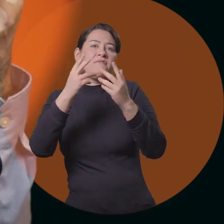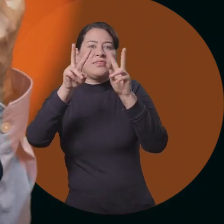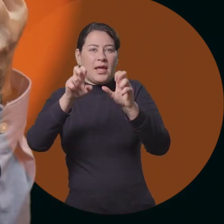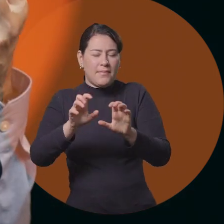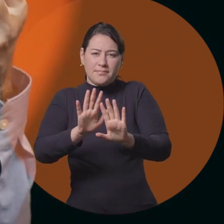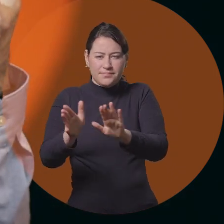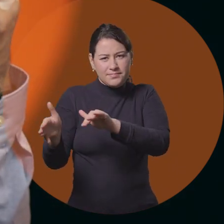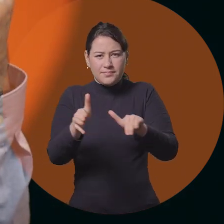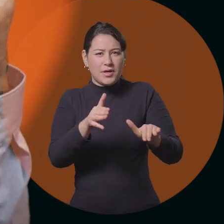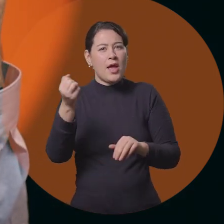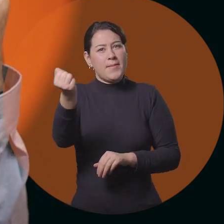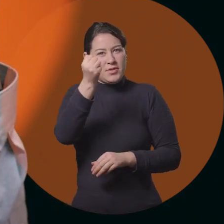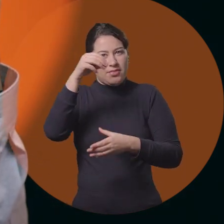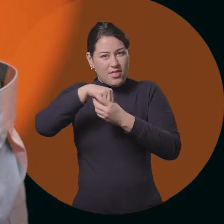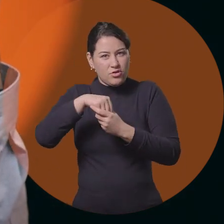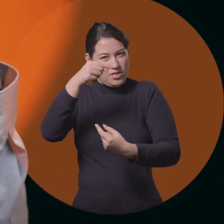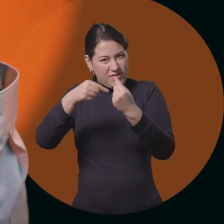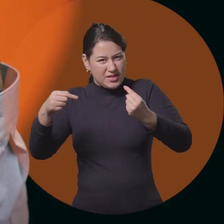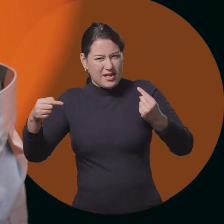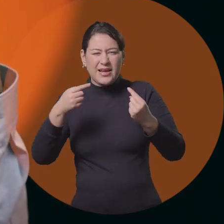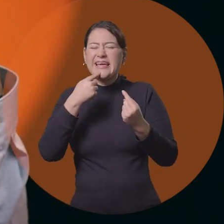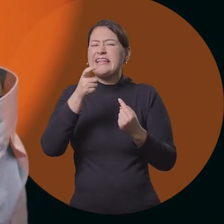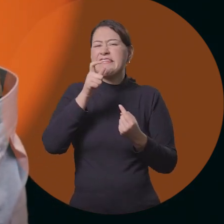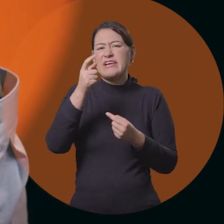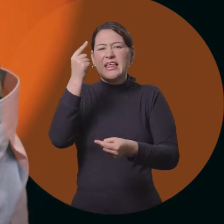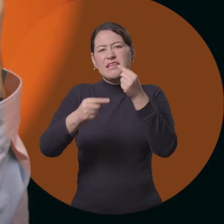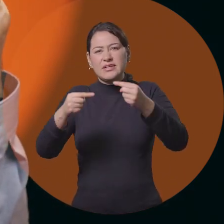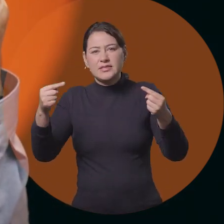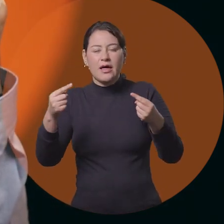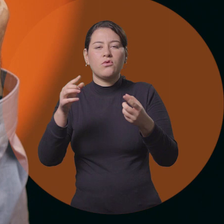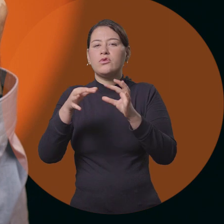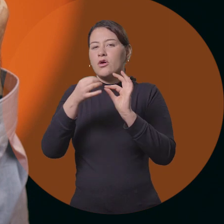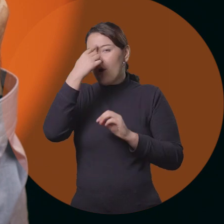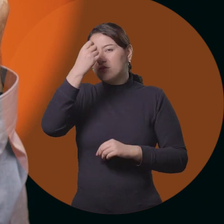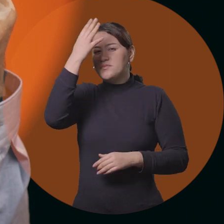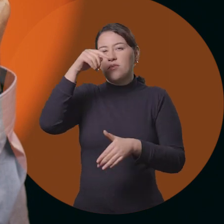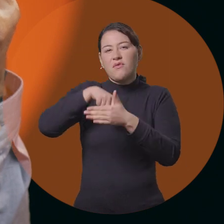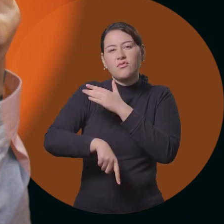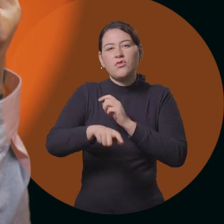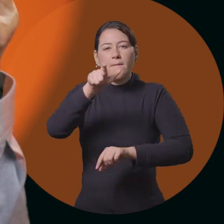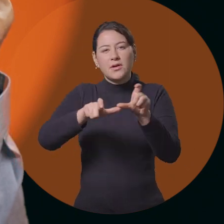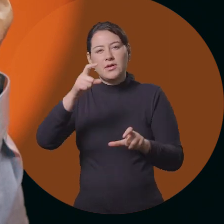Pero hay un componente fundamental, y cuando me refiero a diversidad me refiero a lo más profundo, que es a personas que piensan diferente.